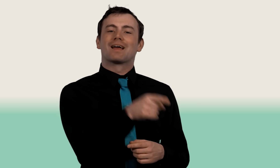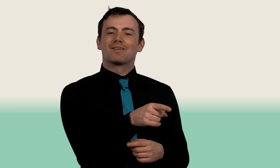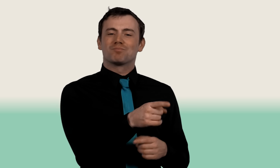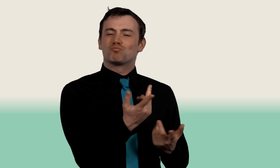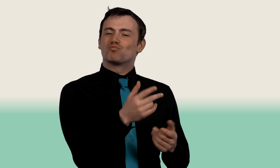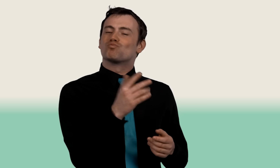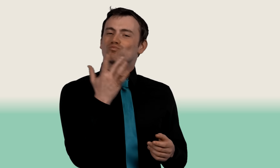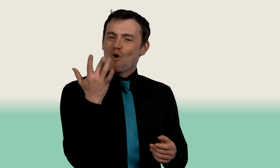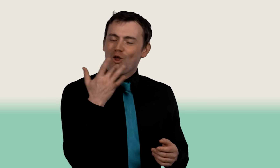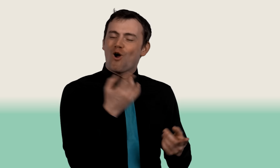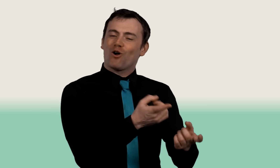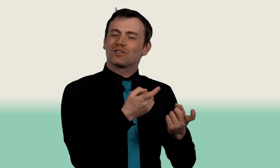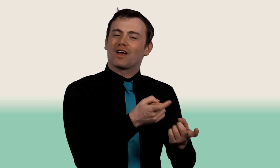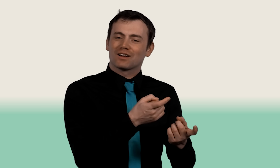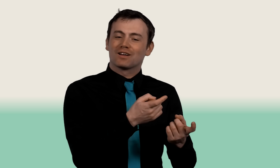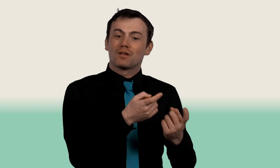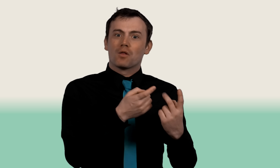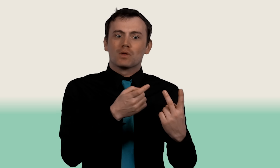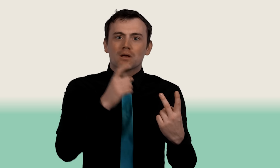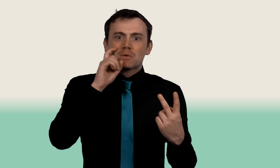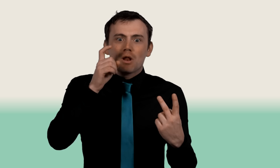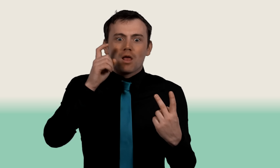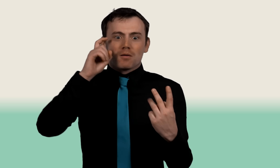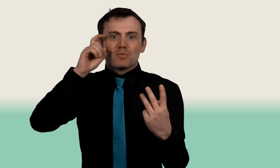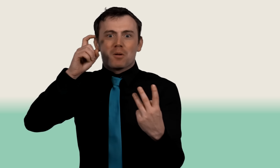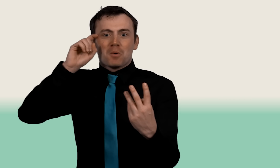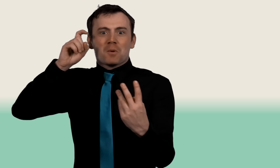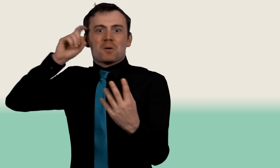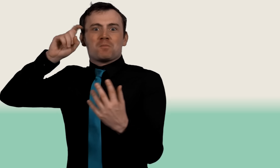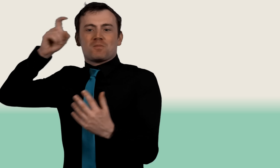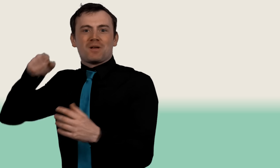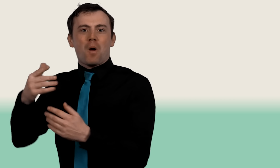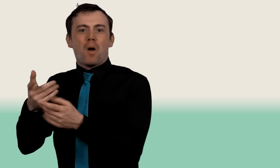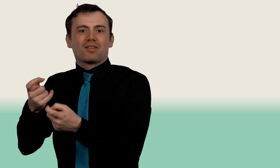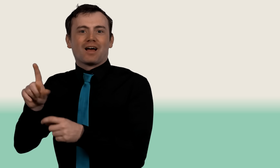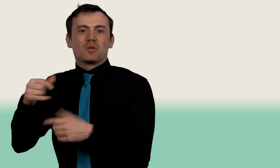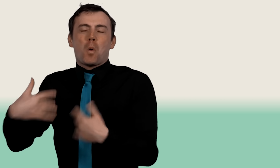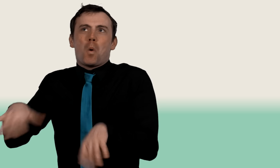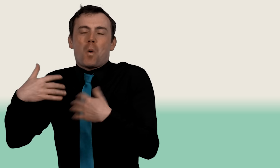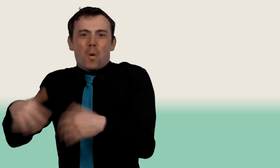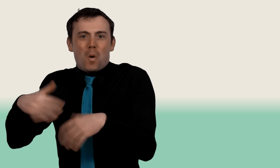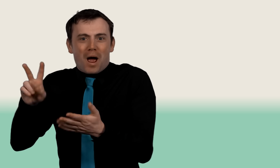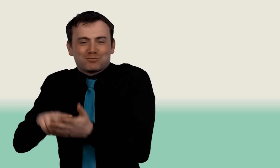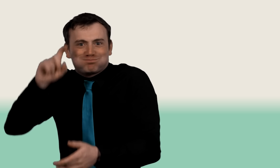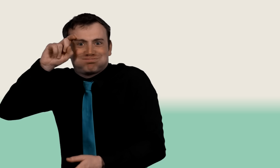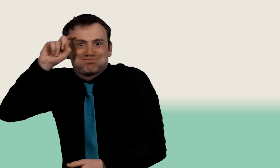Uitdaging #1 is gemakkelijk, #2 iets moeilijker, en zo stijgt de moeilijkheidsgraad. Uitdaging #10 is dus de moeilijkste uitdaging.